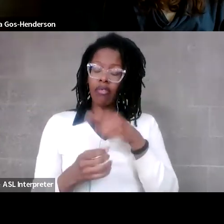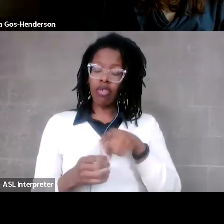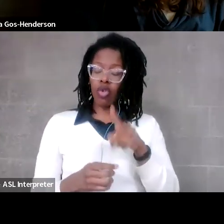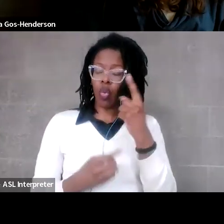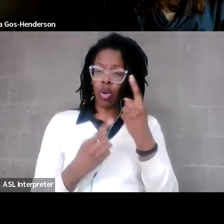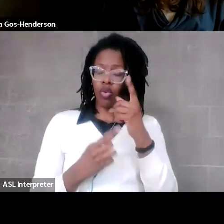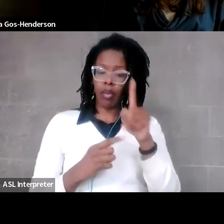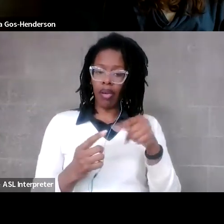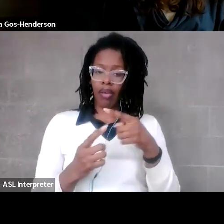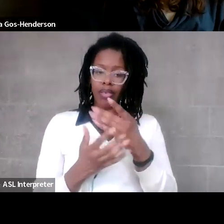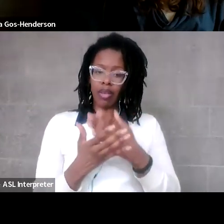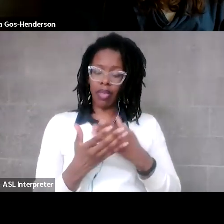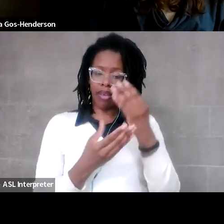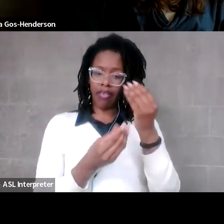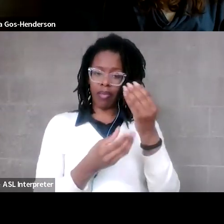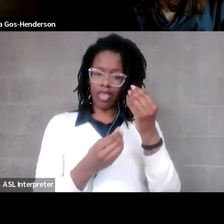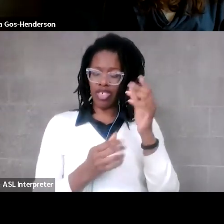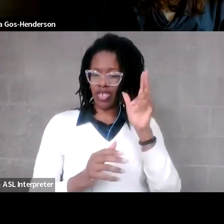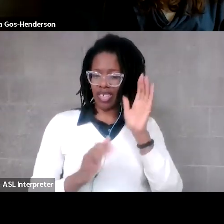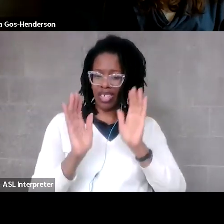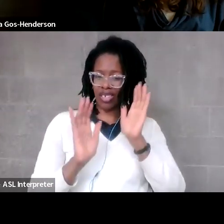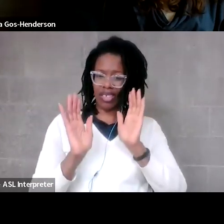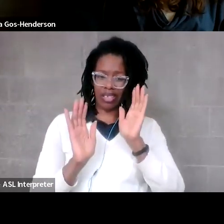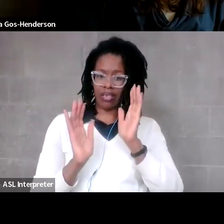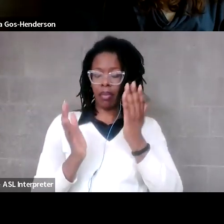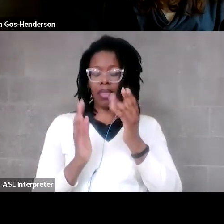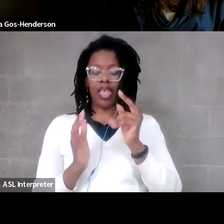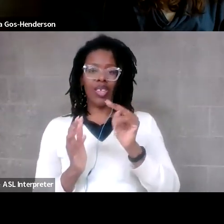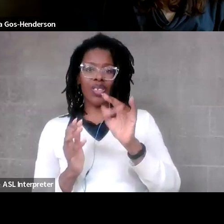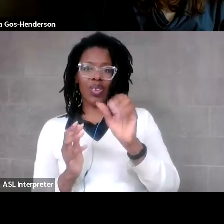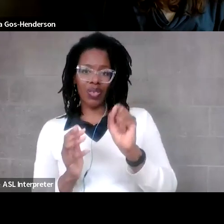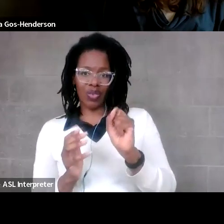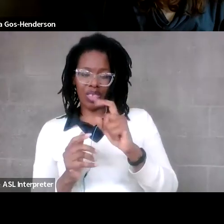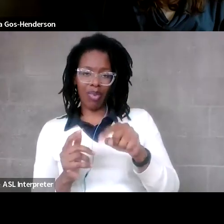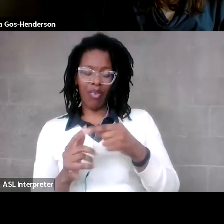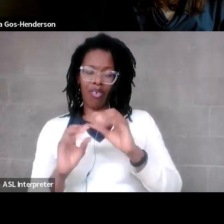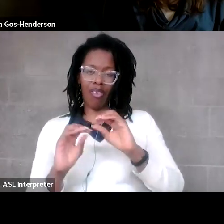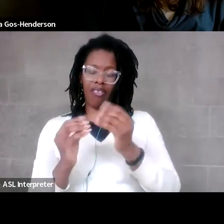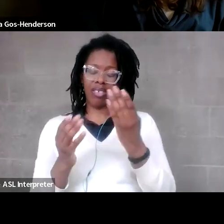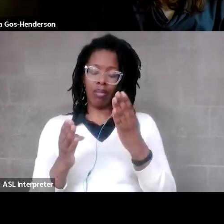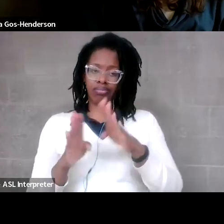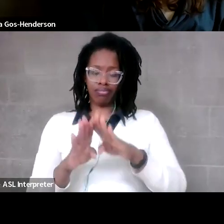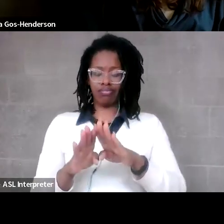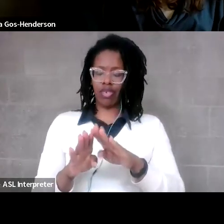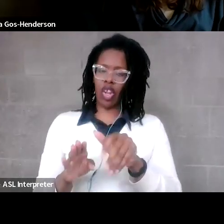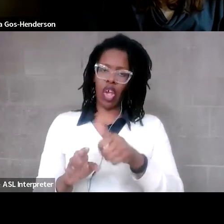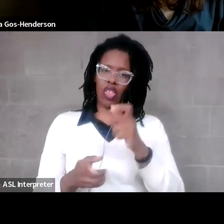de la información que están escuchando, tal vez en las noticias sobre cierres de oficinas y otros tipos de cambios.